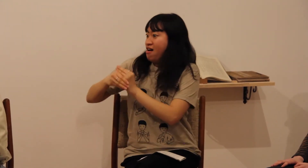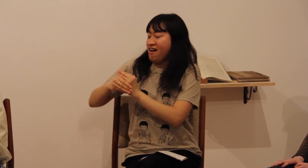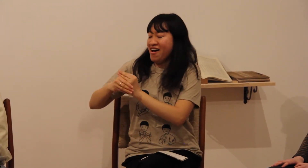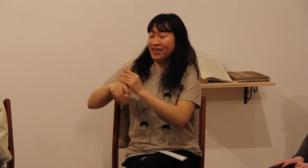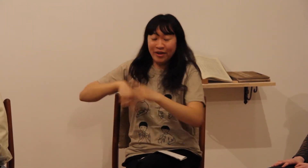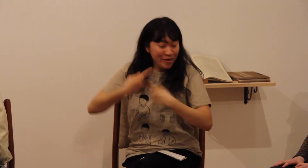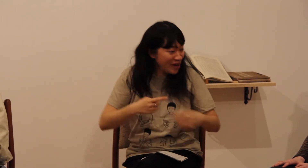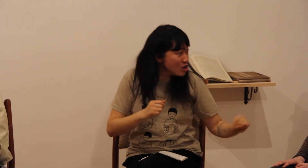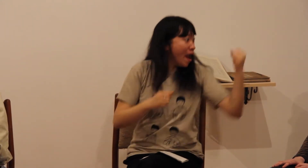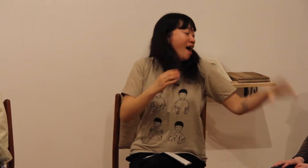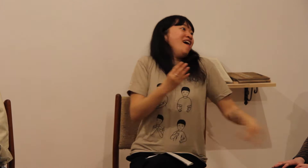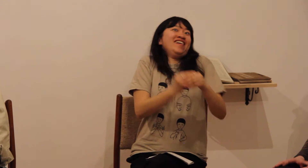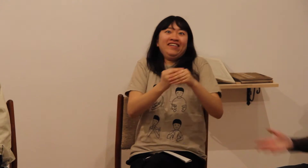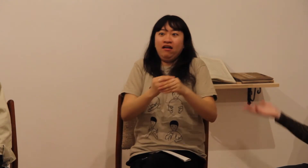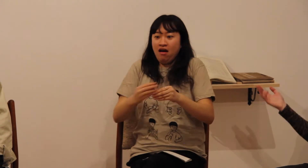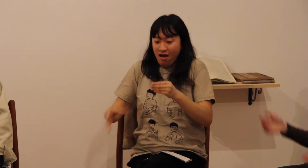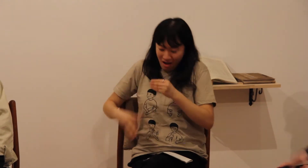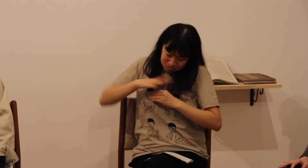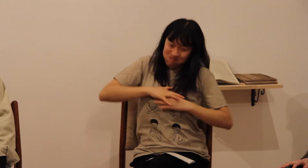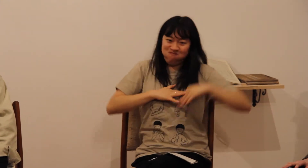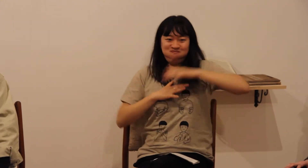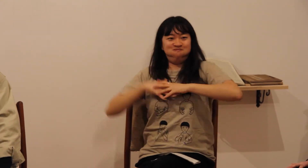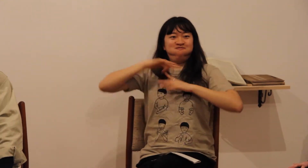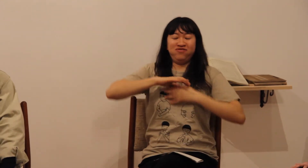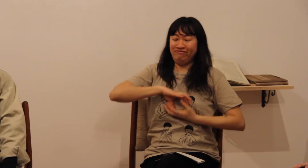Durch diesen Verband bin ich halt hierhergekommen und hab dann auch Dana kennengelernt